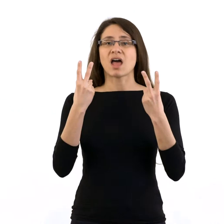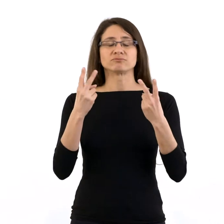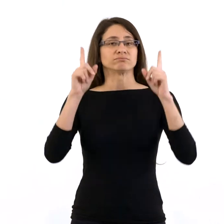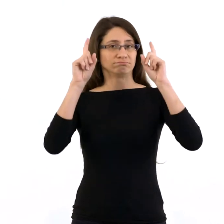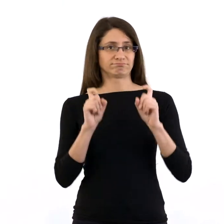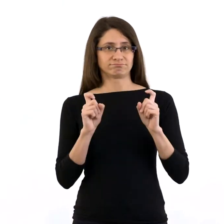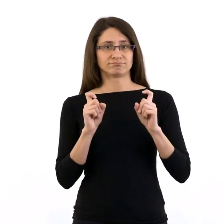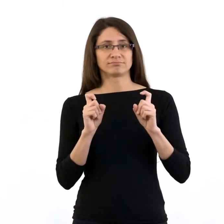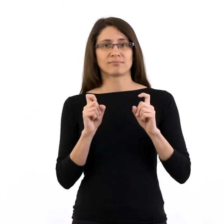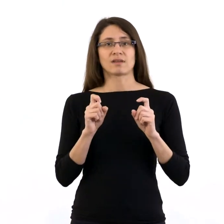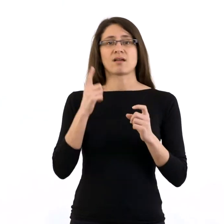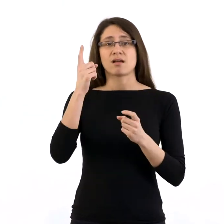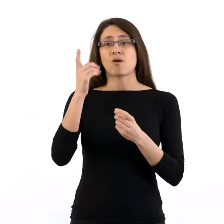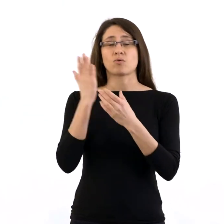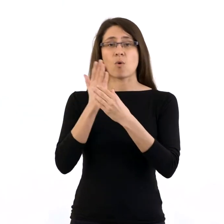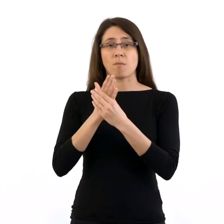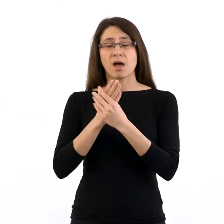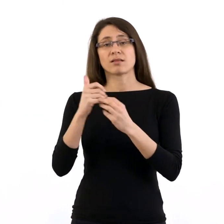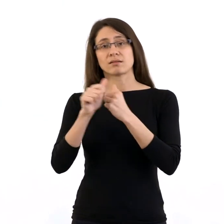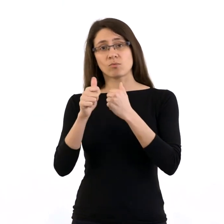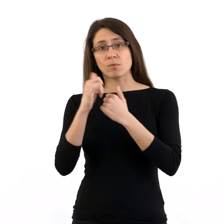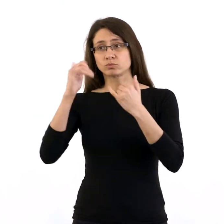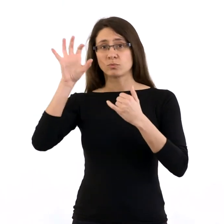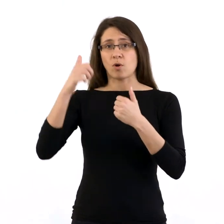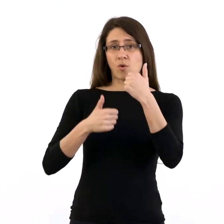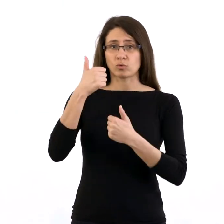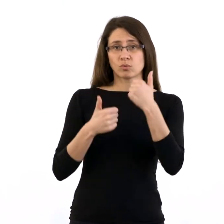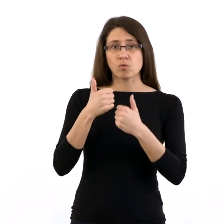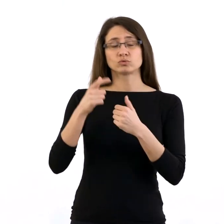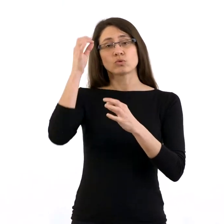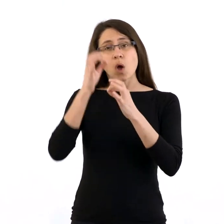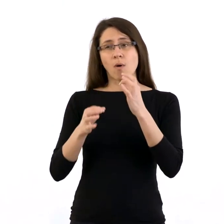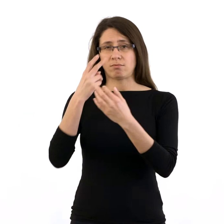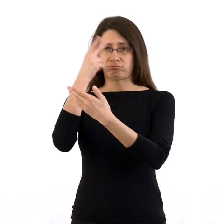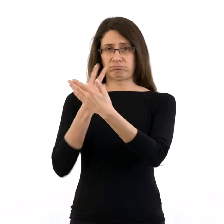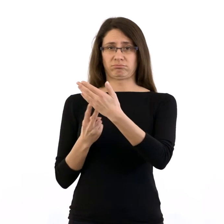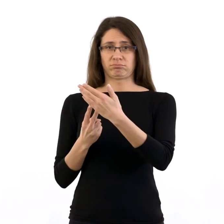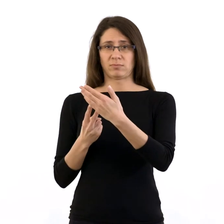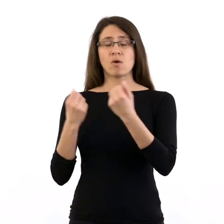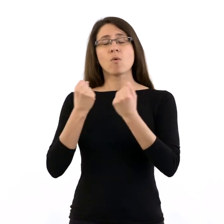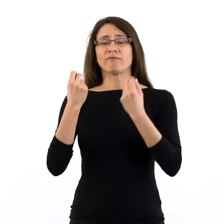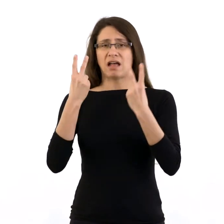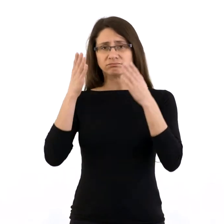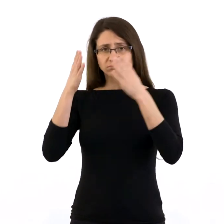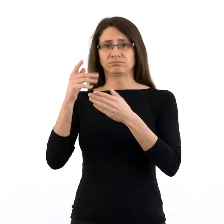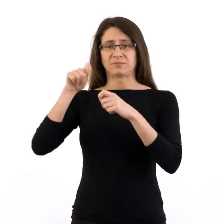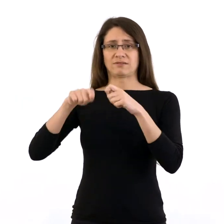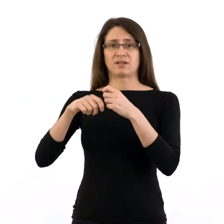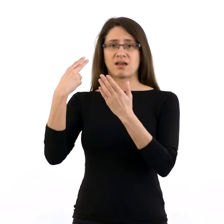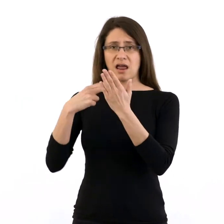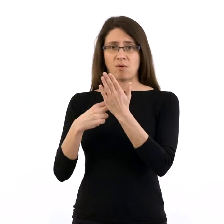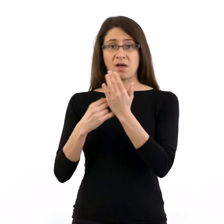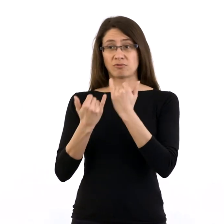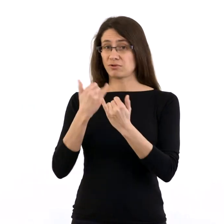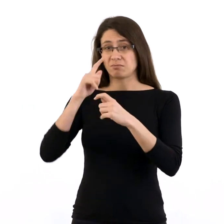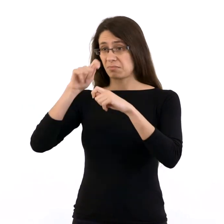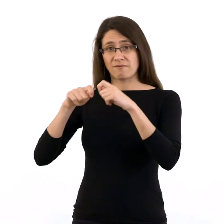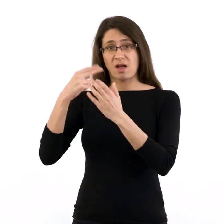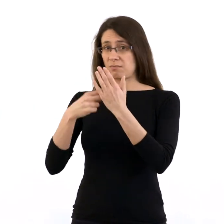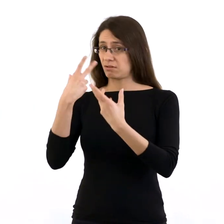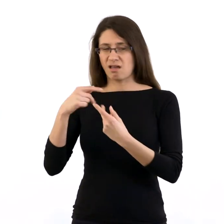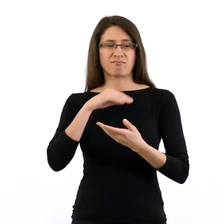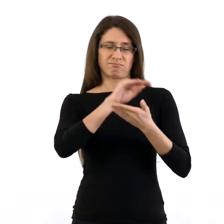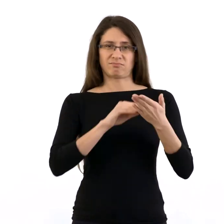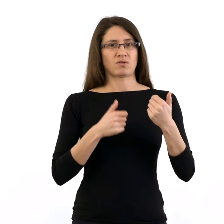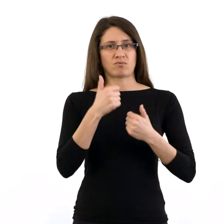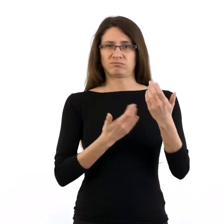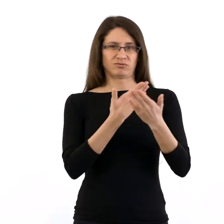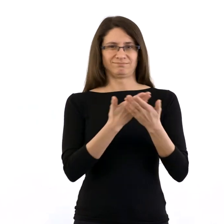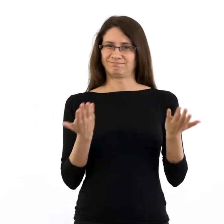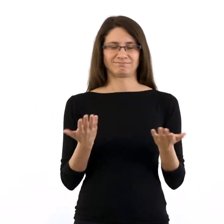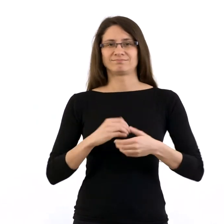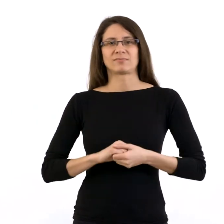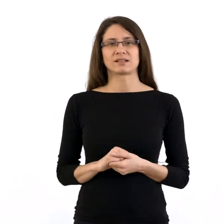Najważniejszym krokiem jest dokładne przeczytanie dokumentacji, szczególnie regulaminu. Bez tego nie ma co siadać do pisania wniosku.